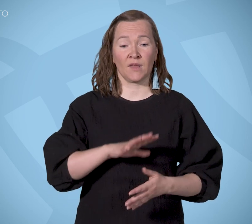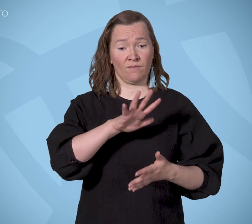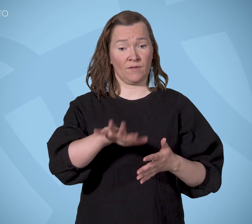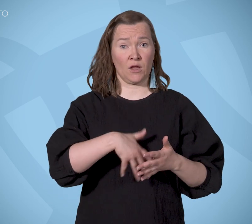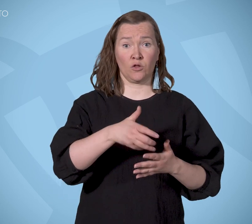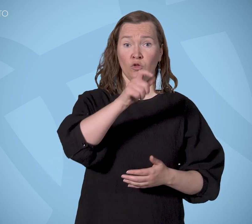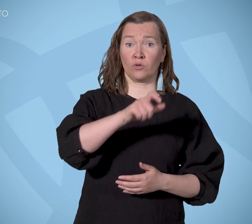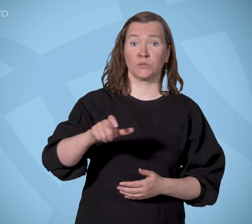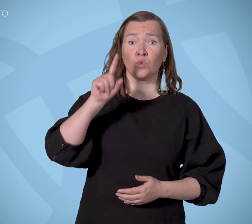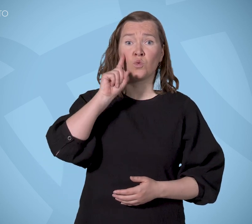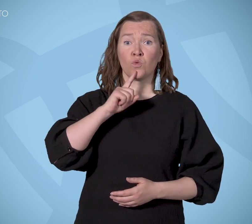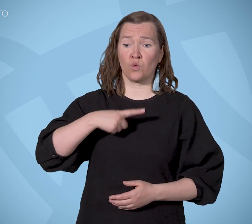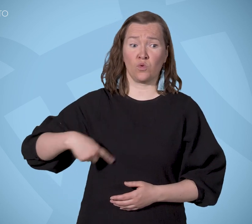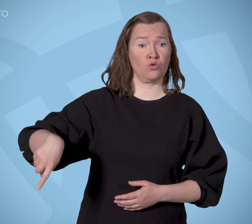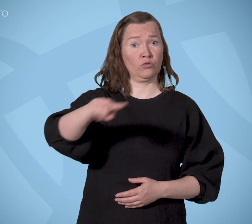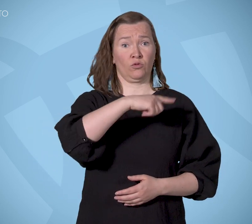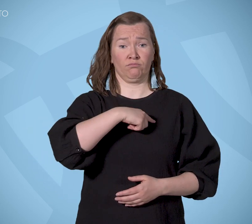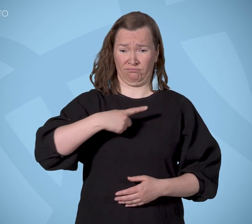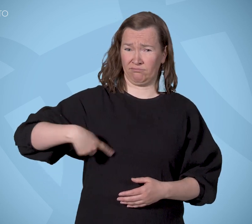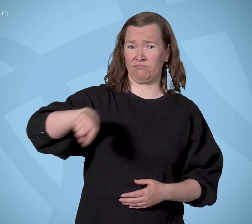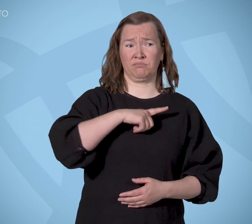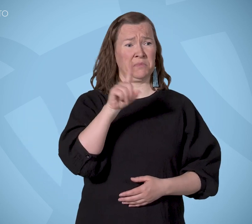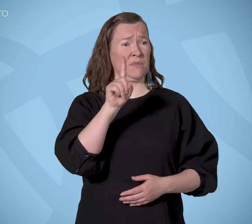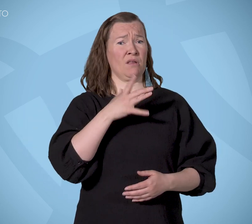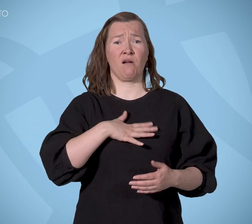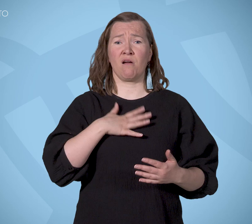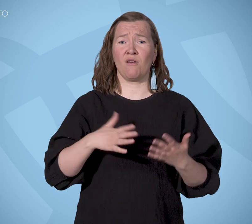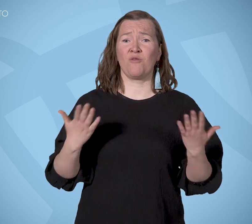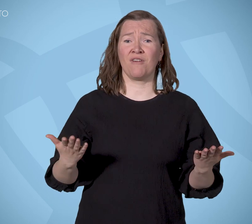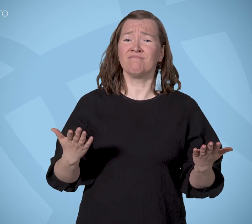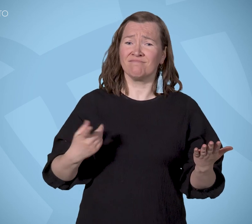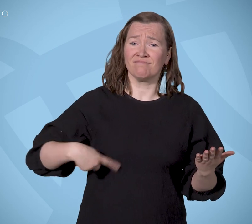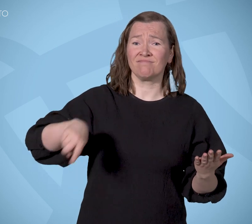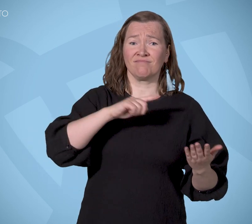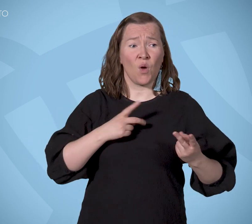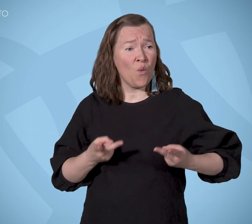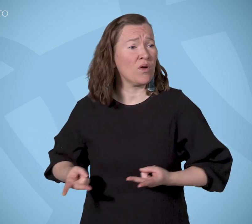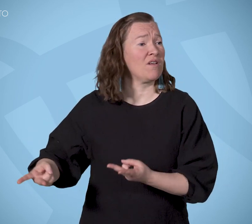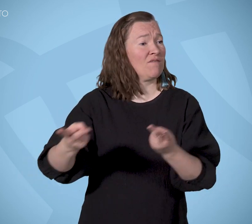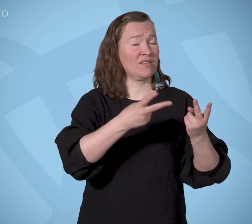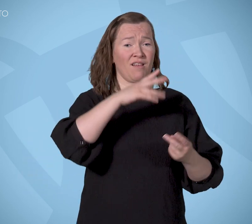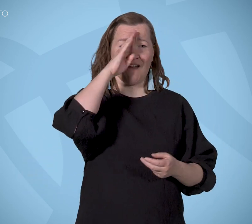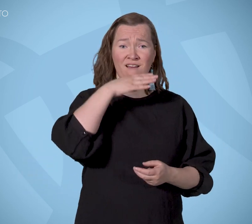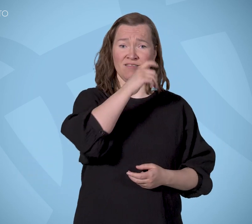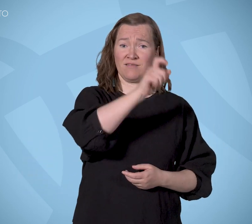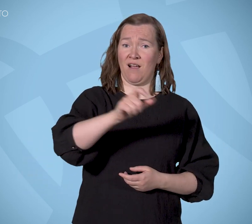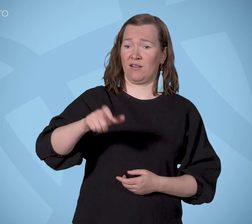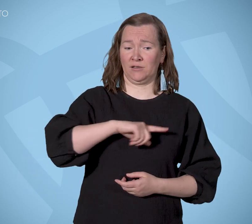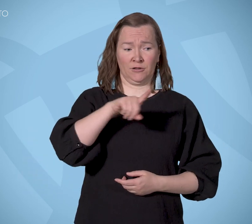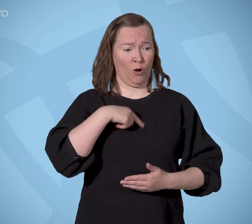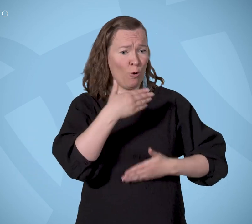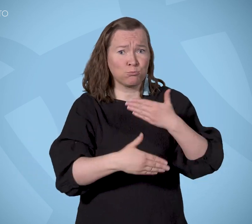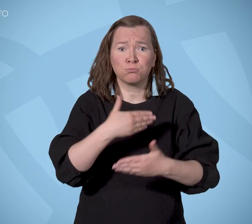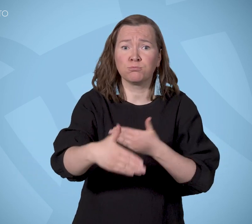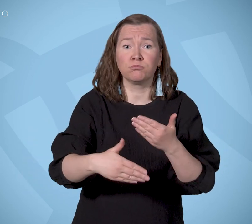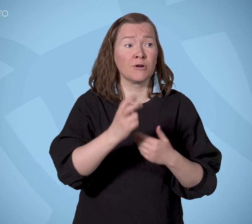Me viittomakieliset kuurot haluamme toimia yhdenvertaisina kansalaisina -